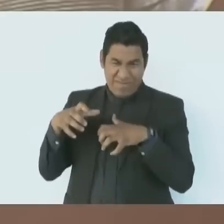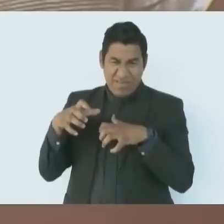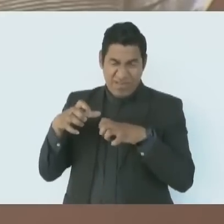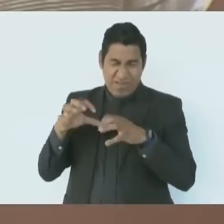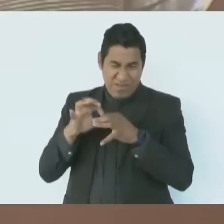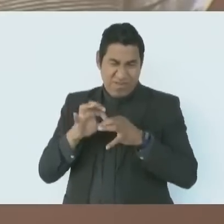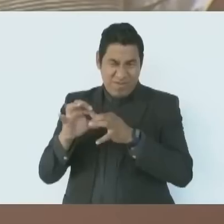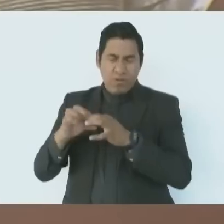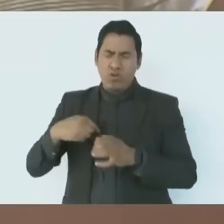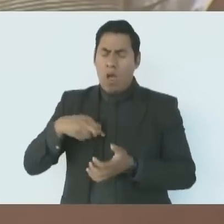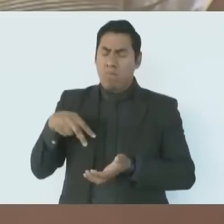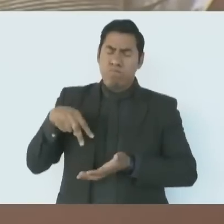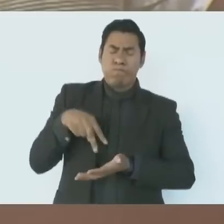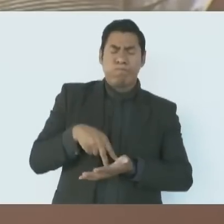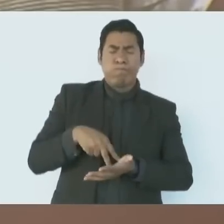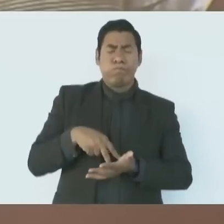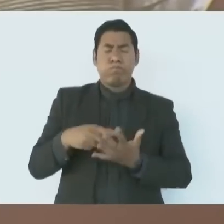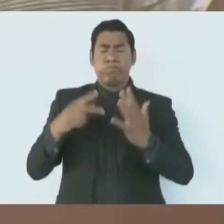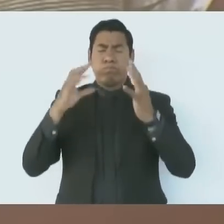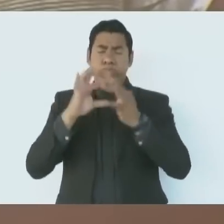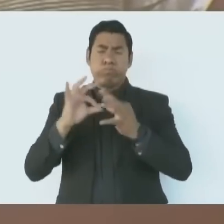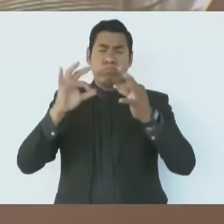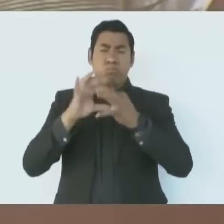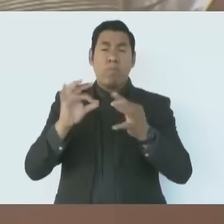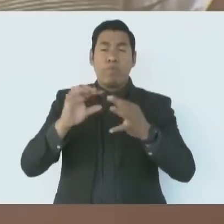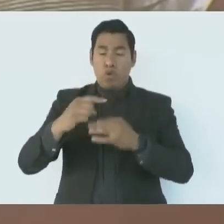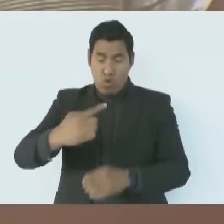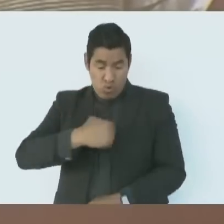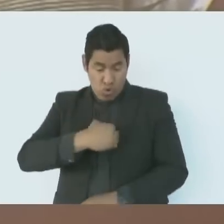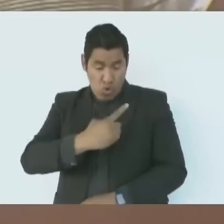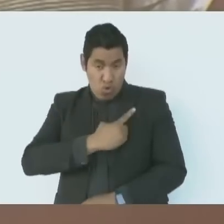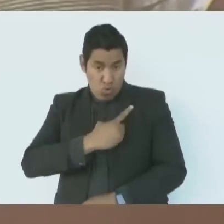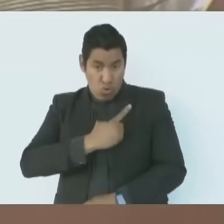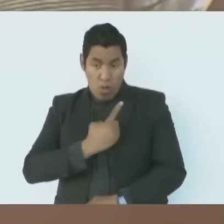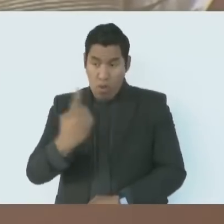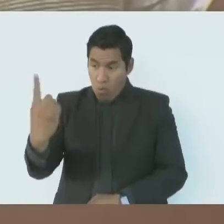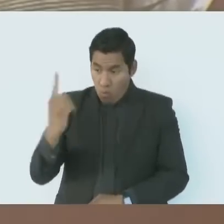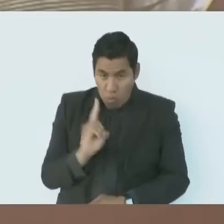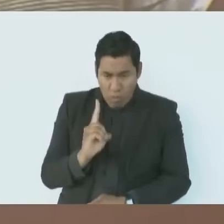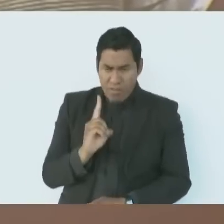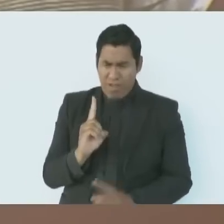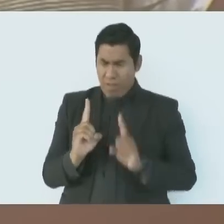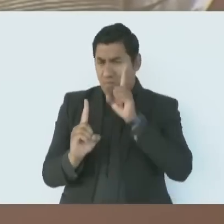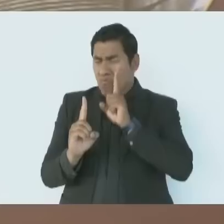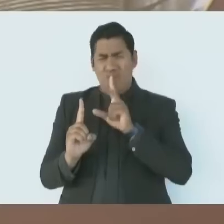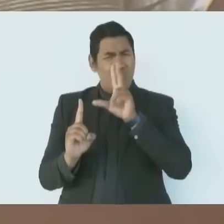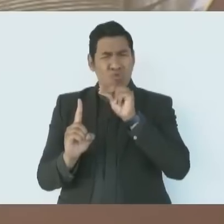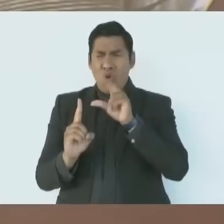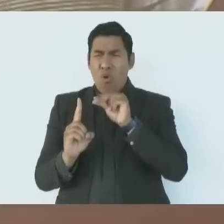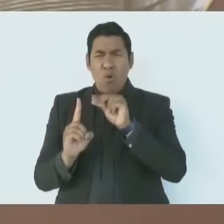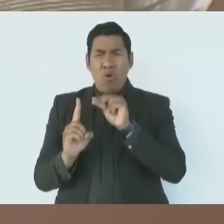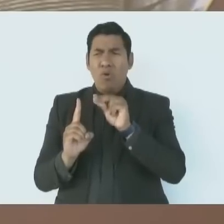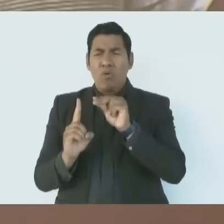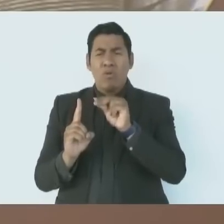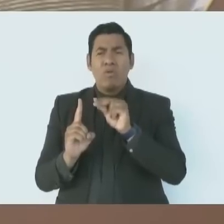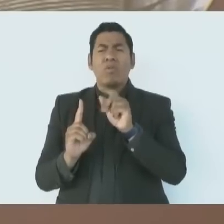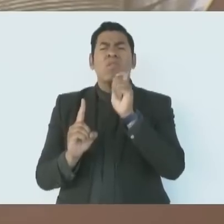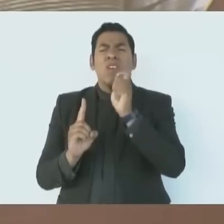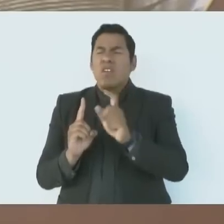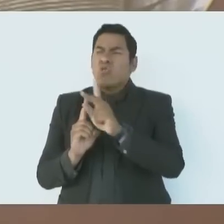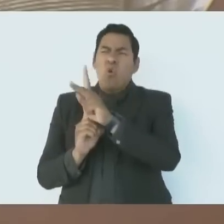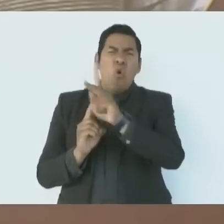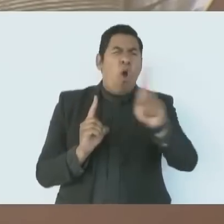y dije no llegó sola [Música] llegamos no llegó sola la presidencia todas las